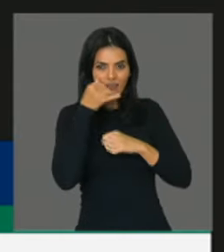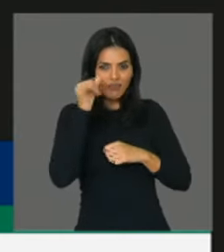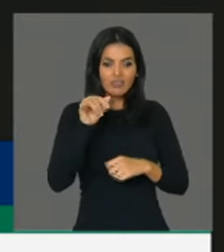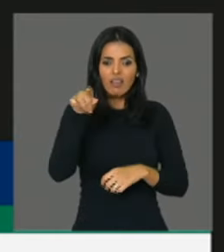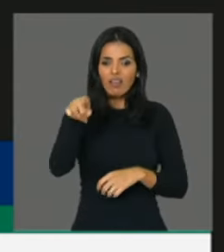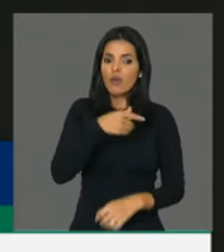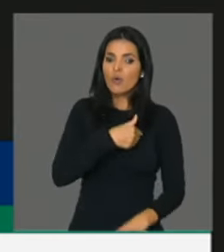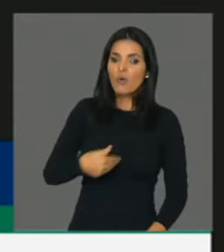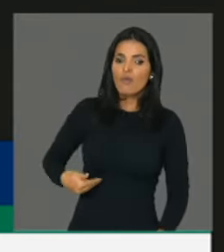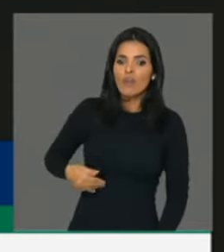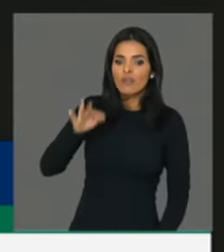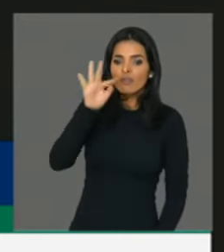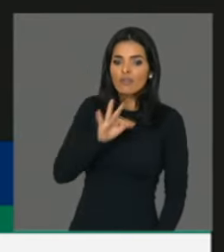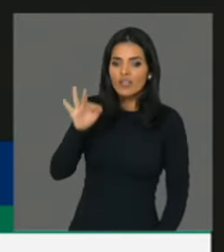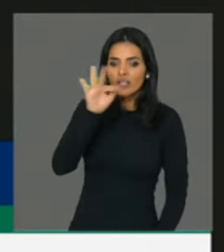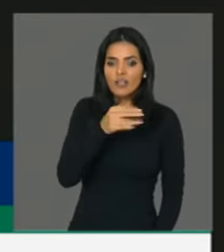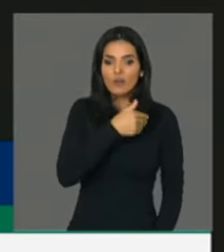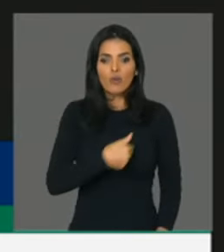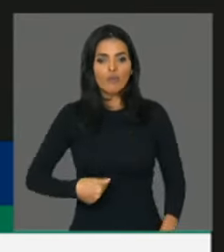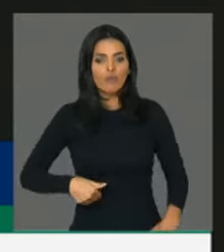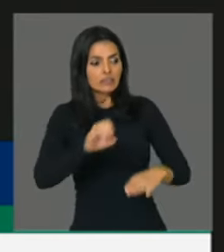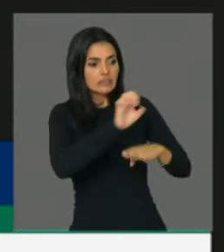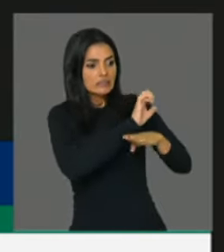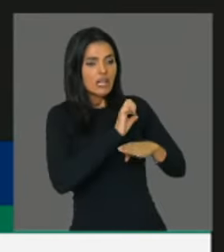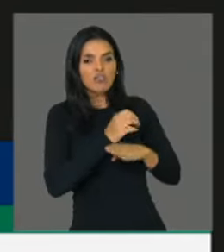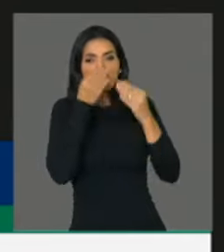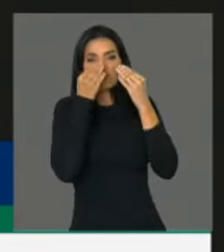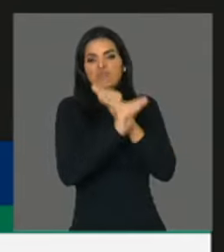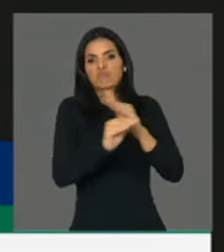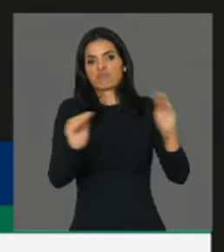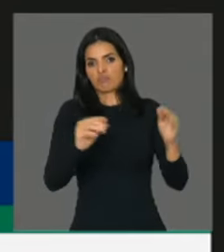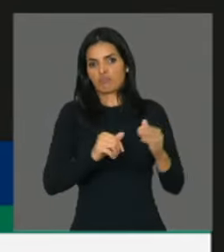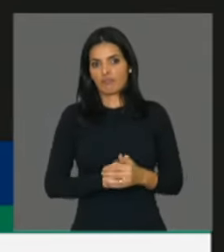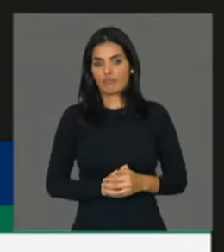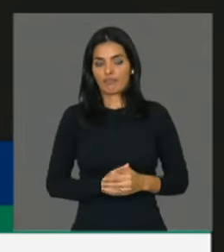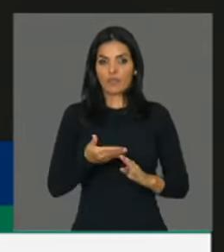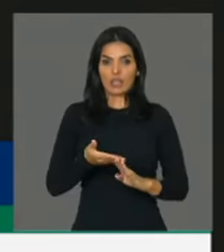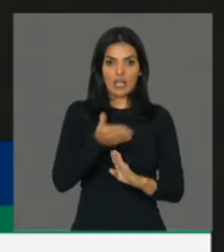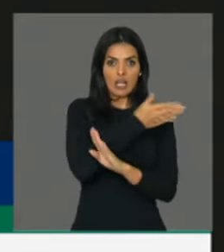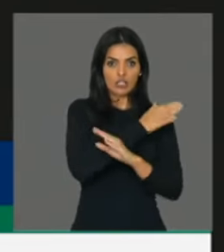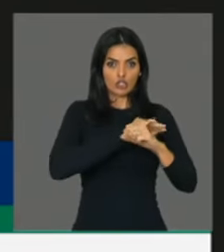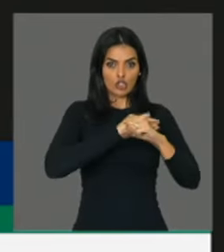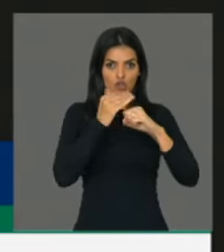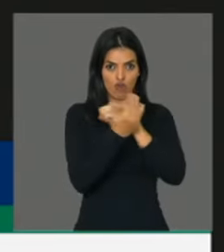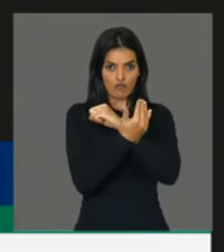ESTADUAL. ANTES DO COVID, PARA COLOCAR ESSAS VIDAS EM RISCO, OS PORTADORES DE PARKINSON TÊM QUE ENFRENTAR O PRÓPRIO